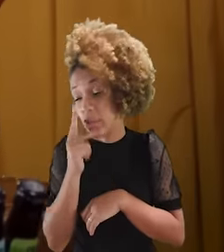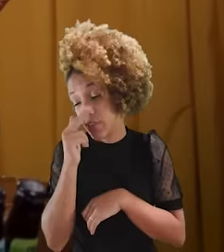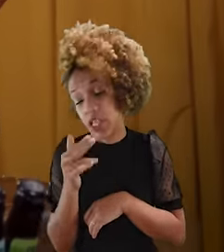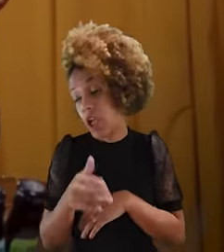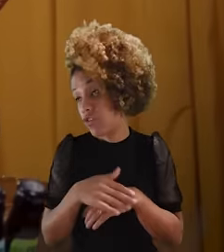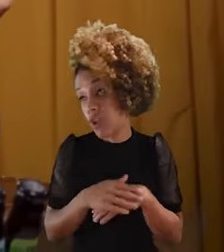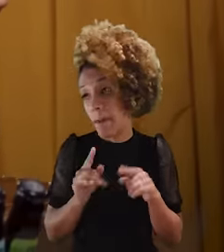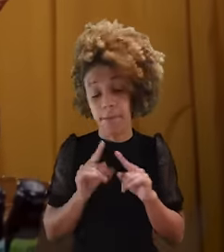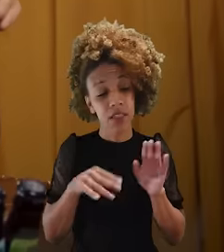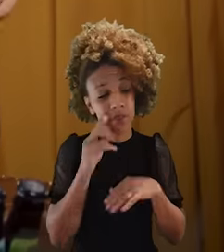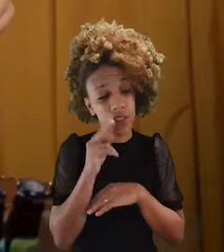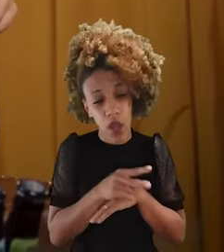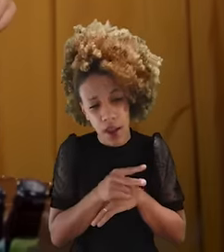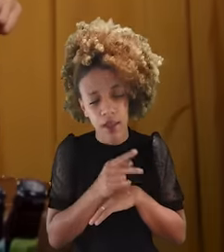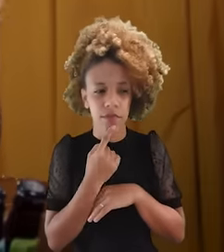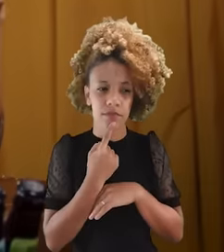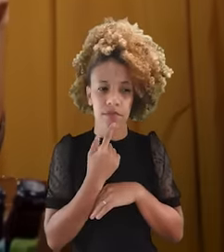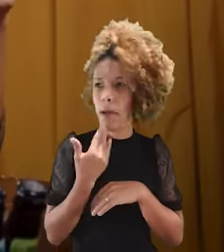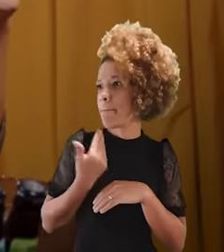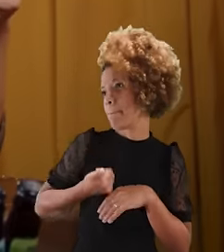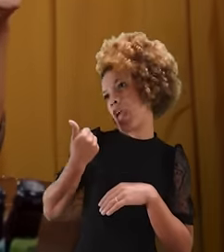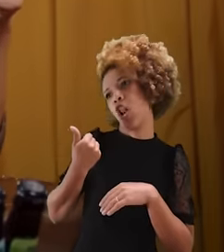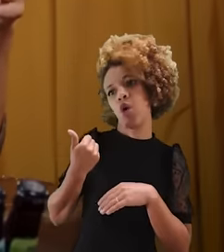10 anos você vai olhar as fotos e vai ver como você era muito mais bonito do que você pensava